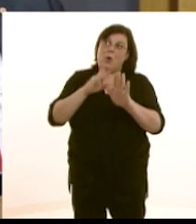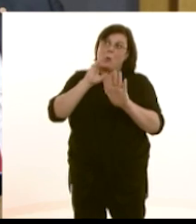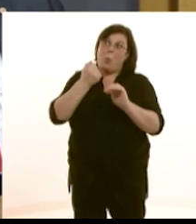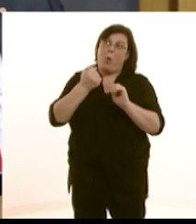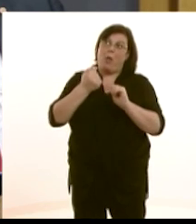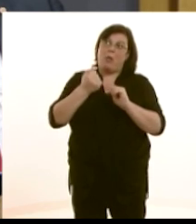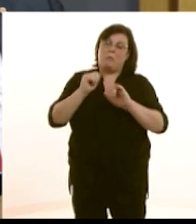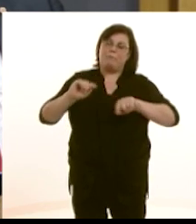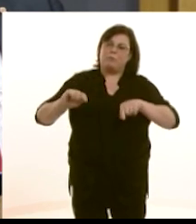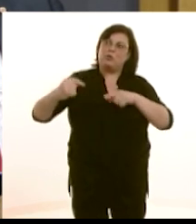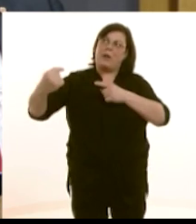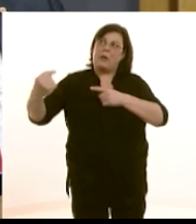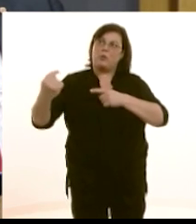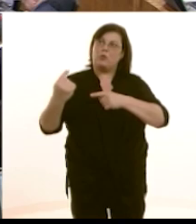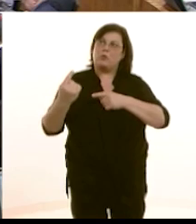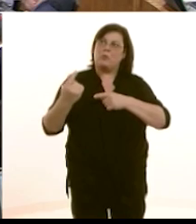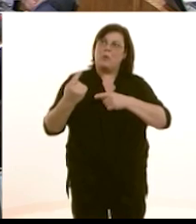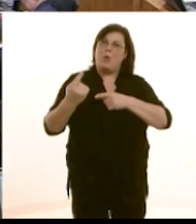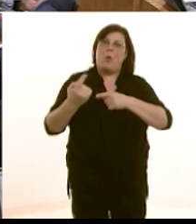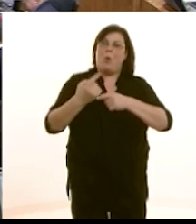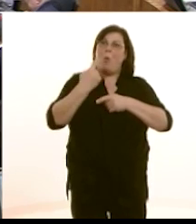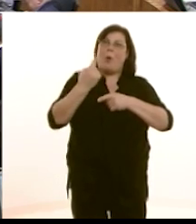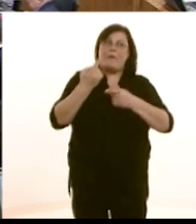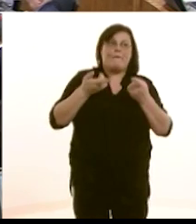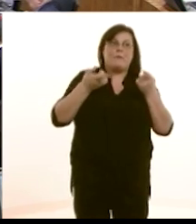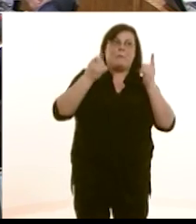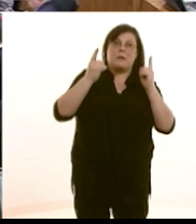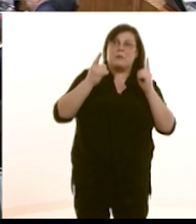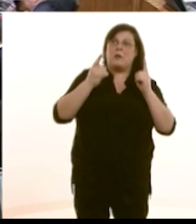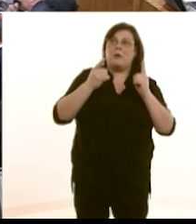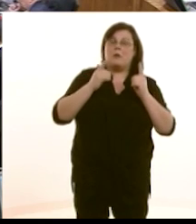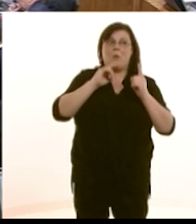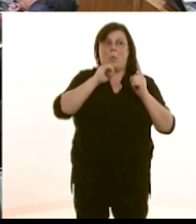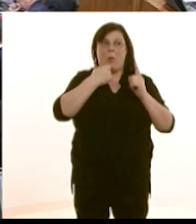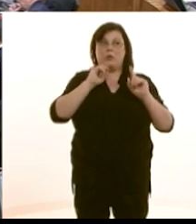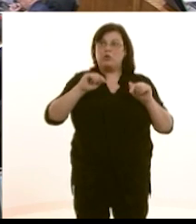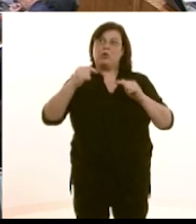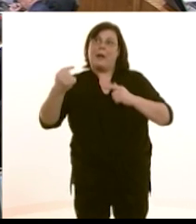imi beth yw fy marn ynghylch beth fydd yn digwydd yn awr, bydd y Cynulliad yn pleidleisio